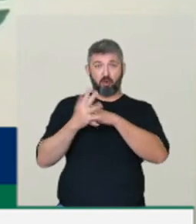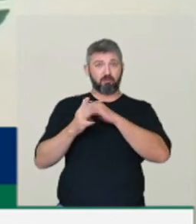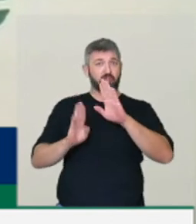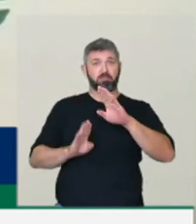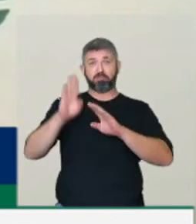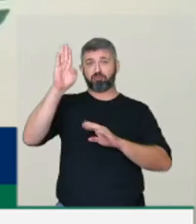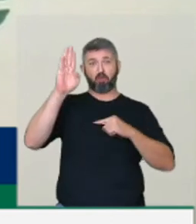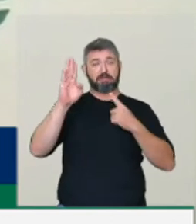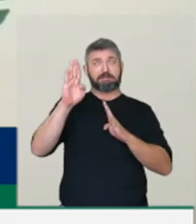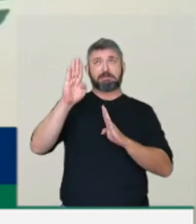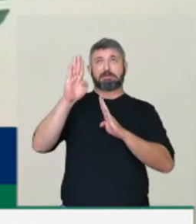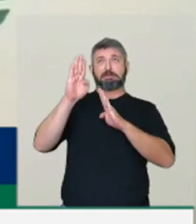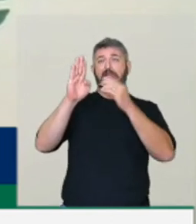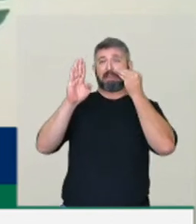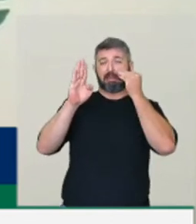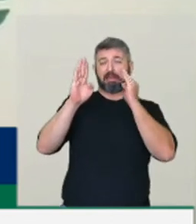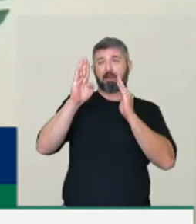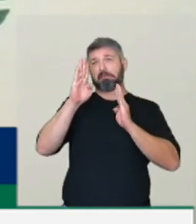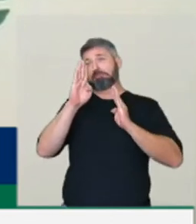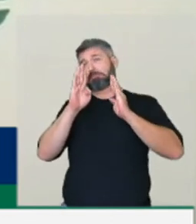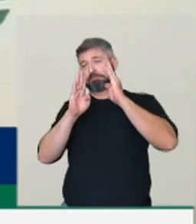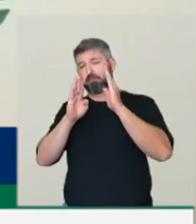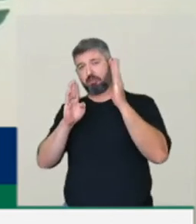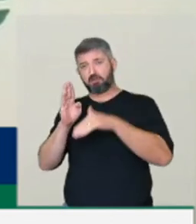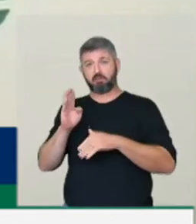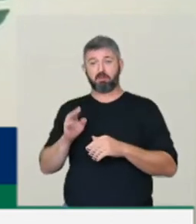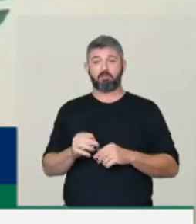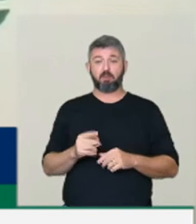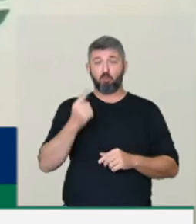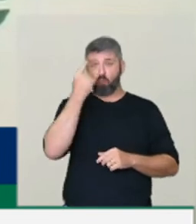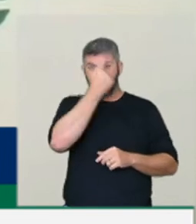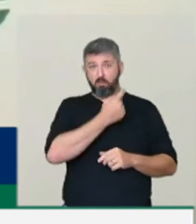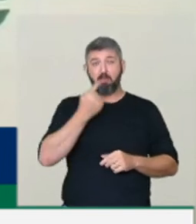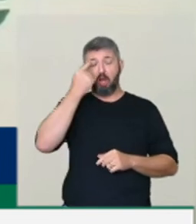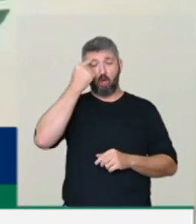ÚLTIMOS DIAS A 150 POR HORA. EU DIGO 150 PESSOAS MORREM POR HORA NO BRASIL. ONTEM NÓS